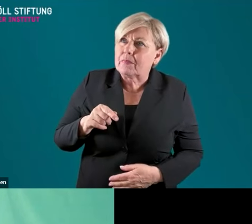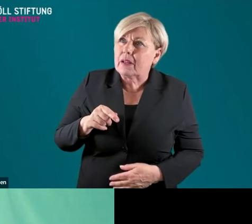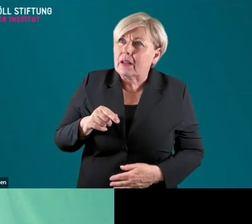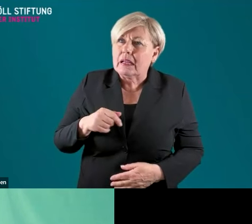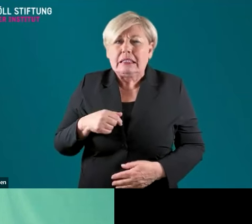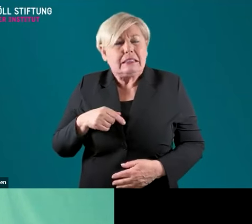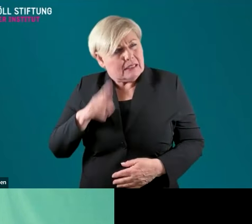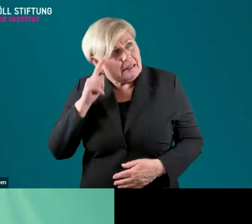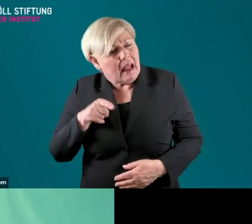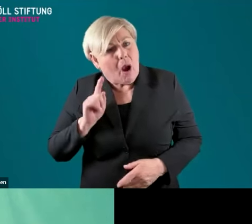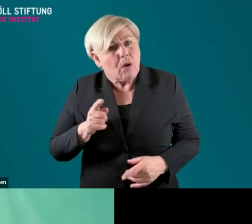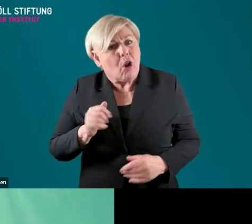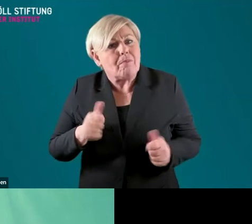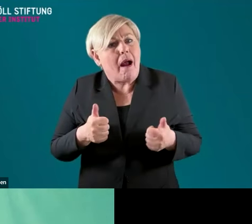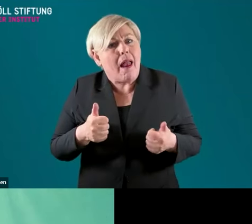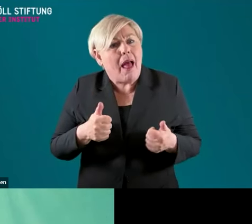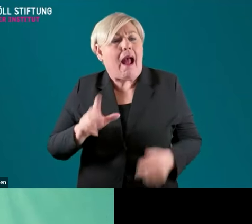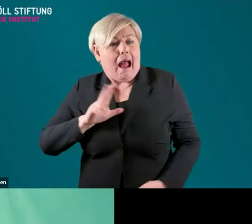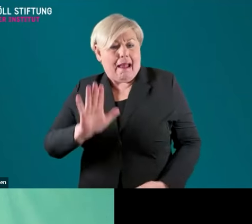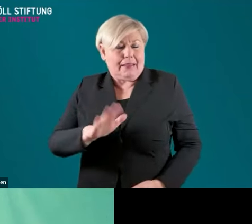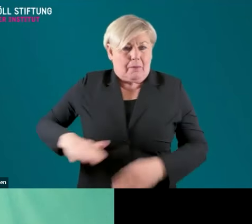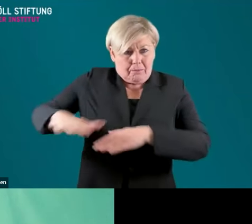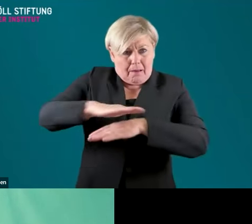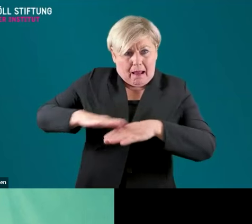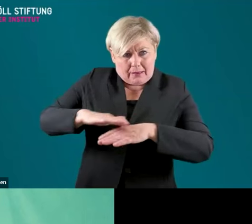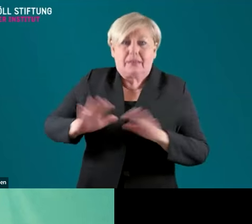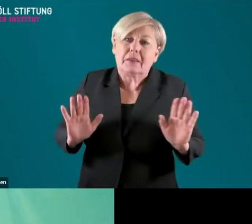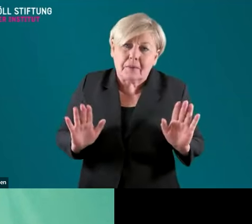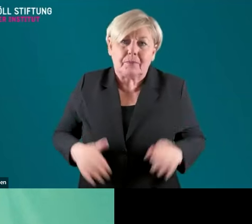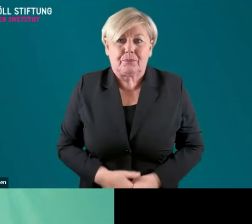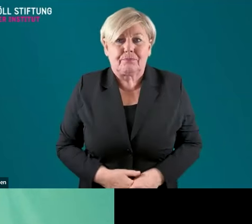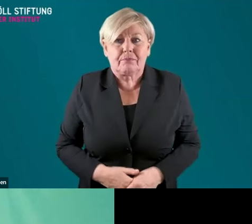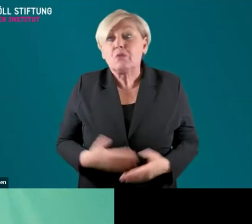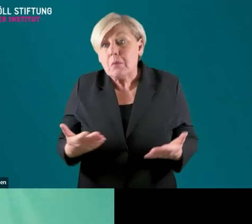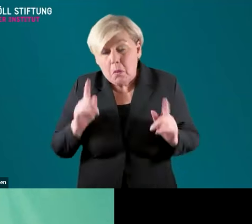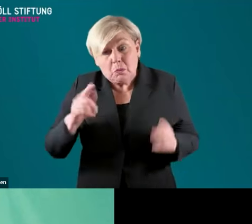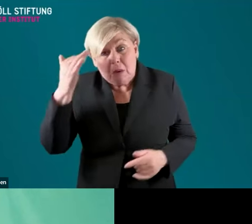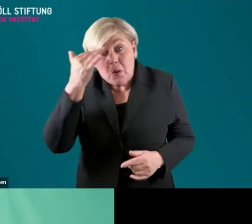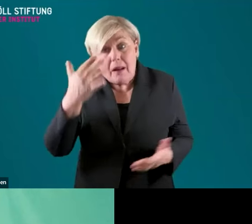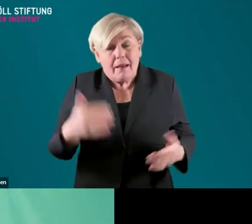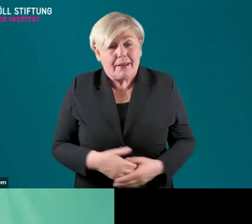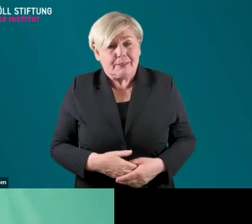Also, das nochmal als eigenen Bereich zu nehmen, wäre zu überlegen. Genau.